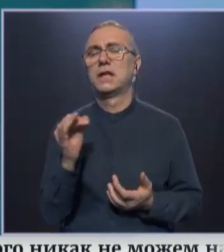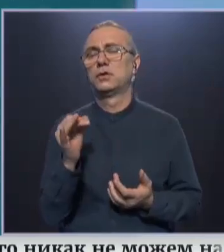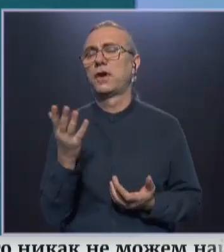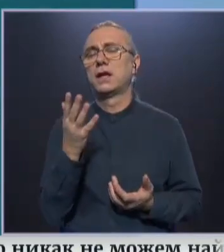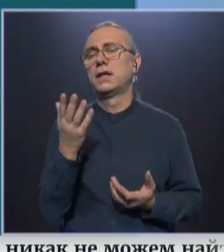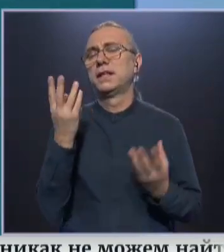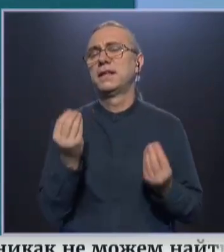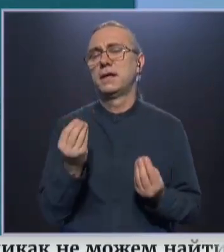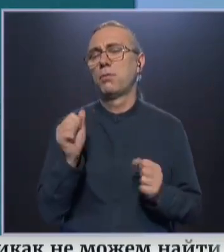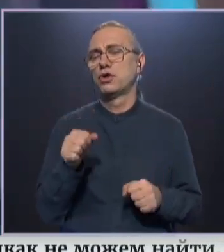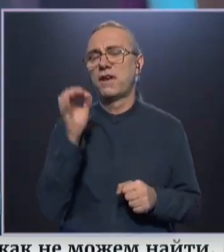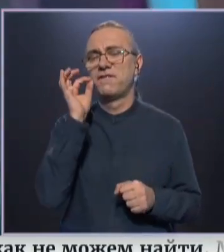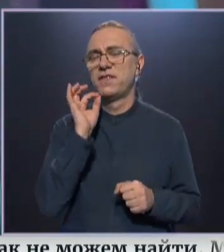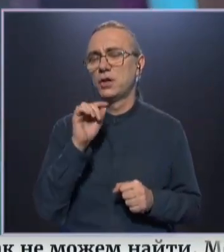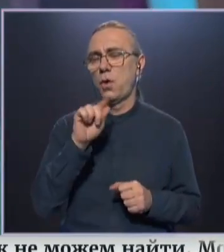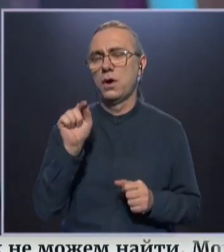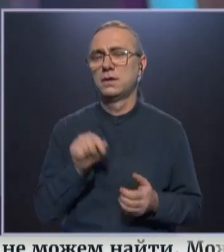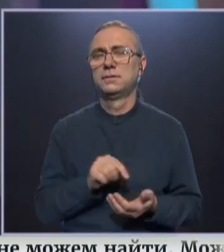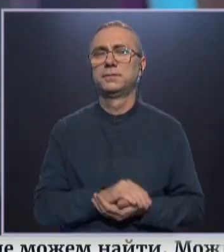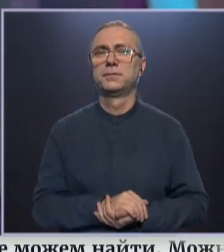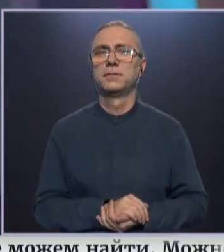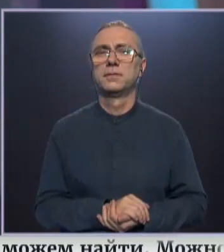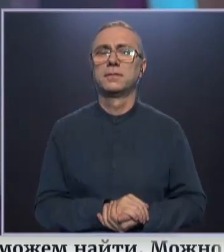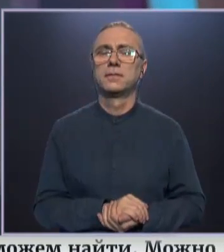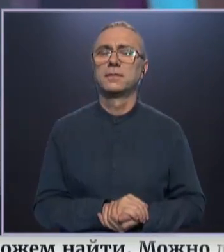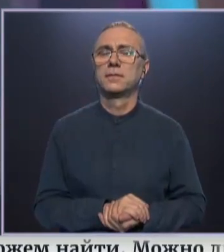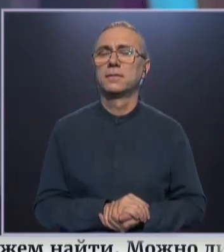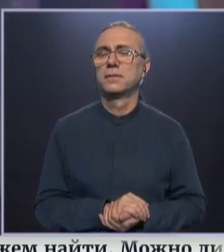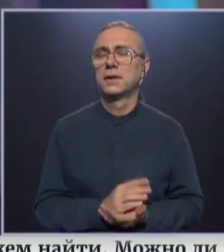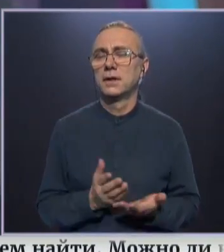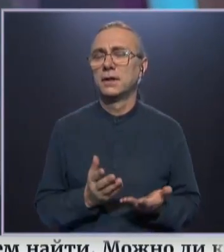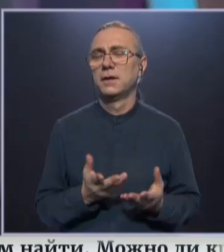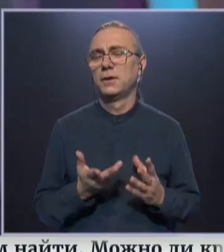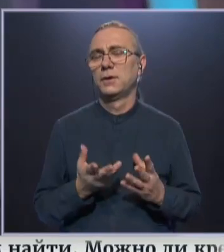уж сразу себе какое-то пунктир утешений заранее запланировать